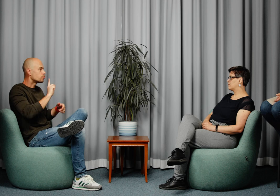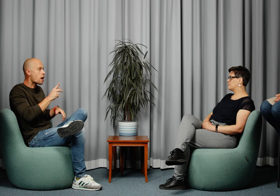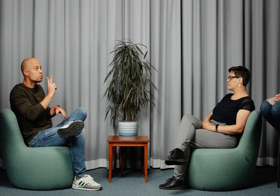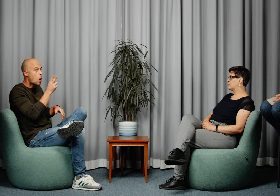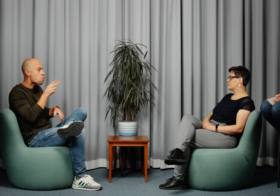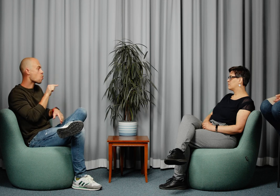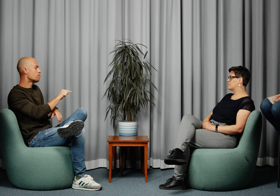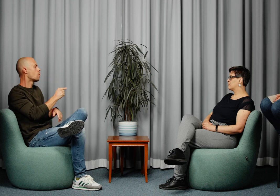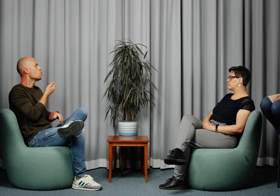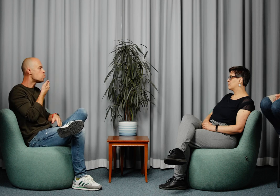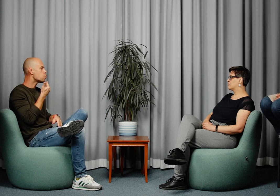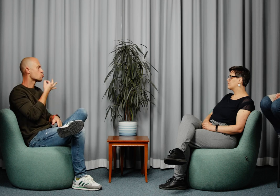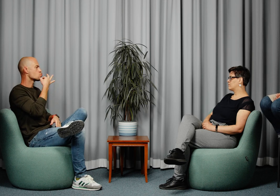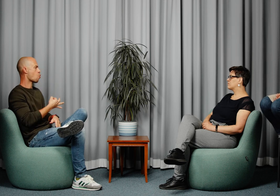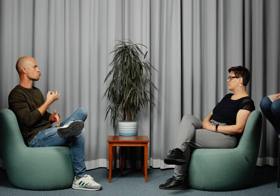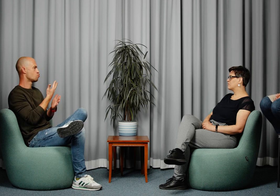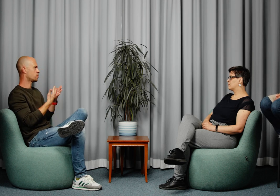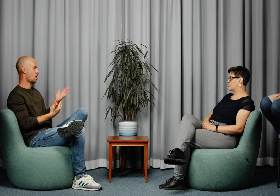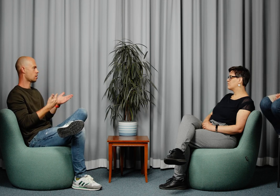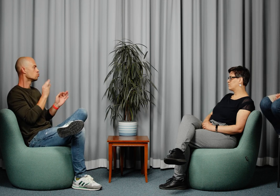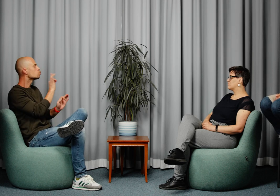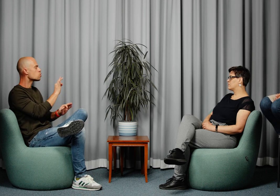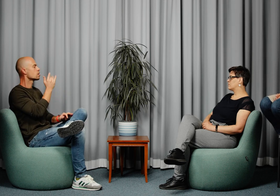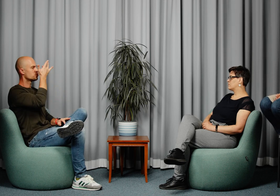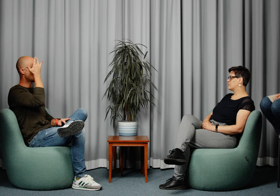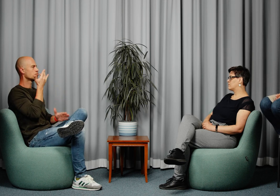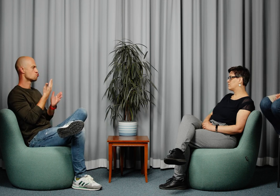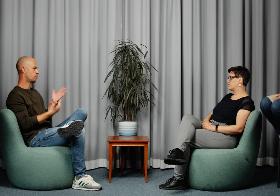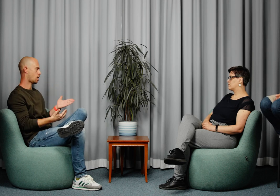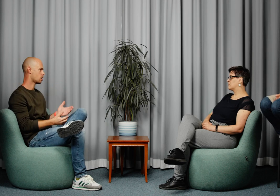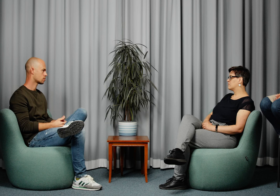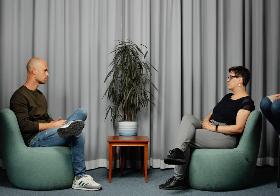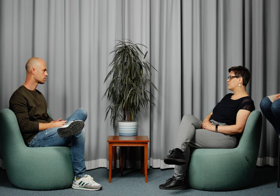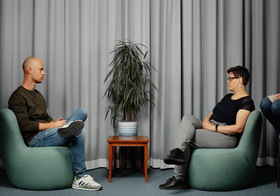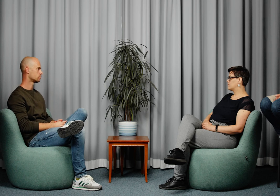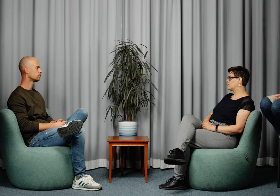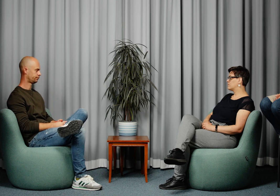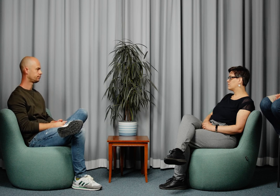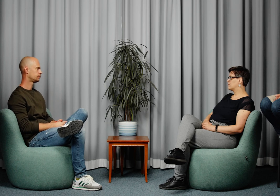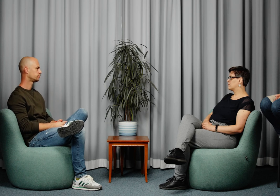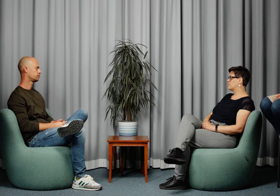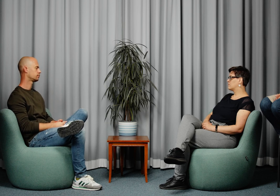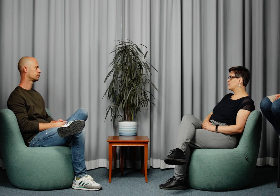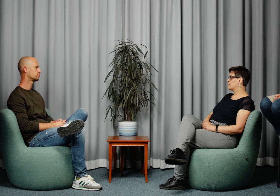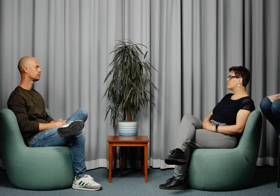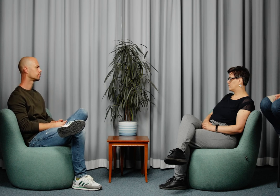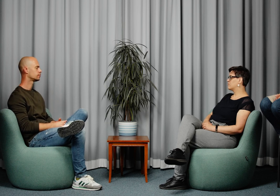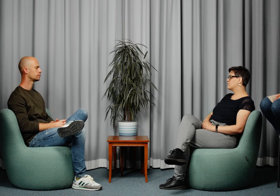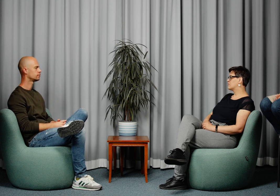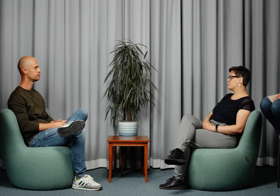Und das ist ganz wichtig für gehörlose Personen, weil für gehörlose Menschen ist Deutsch eine Fremdsprache.